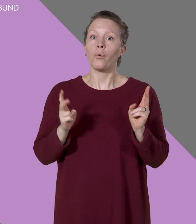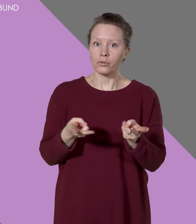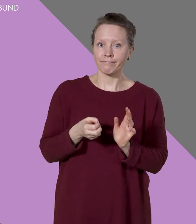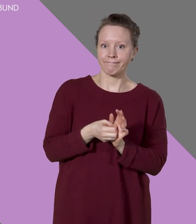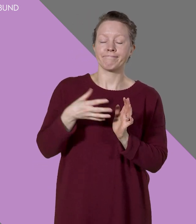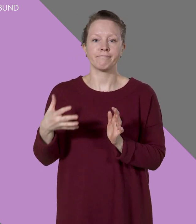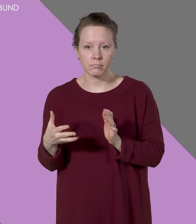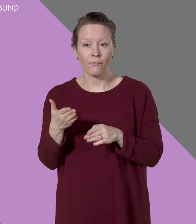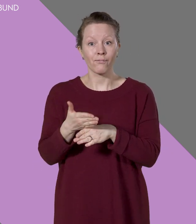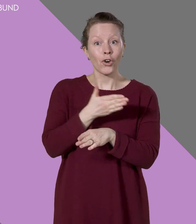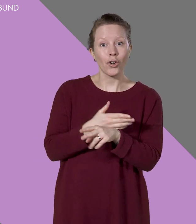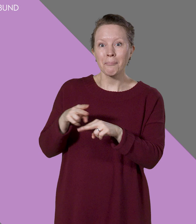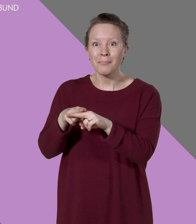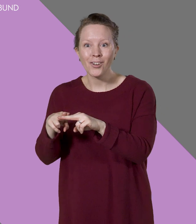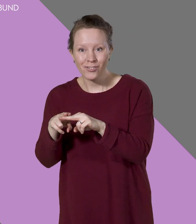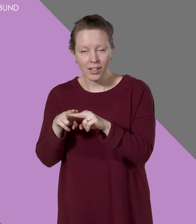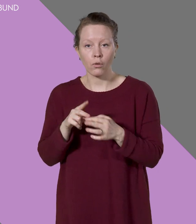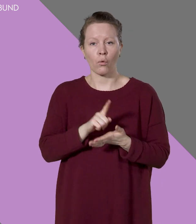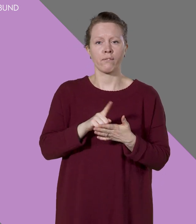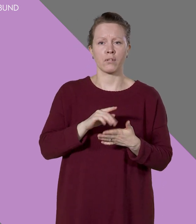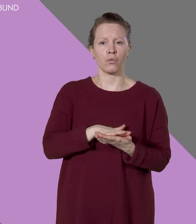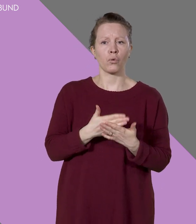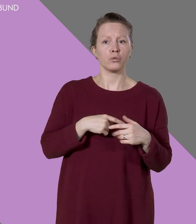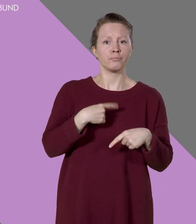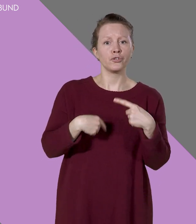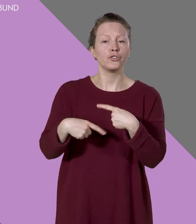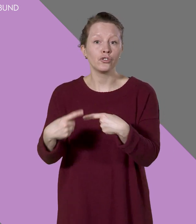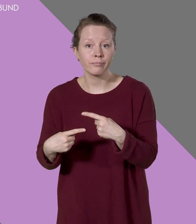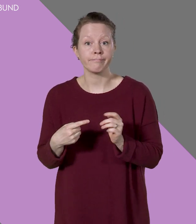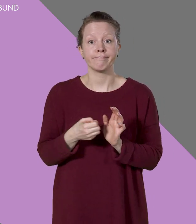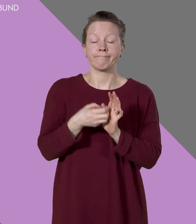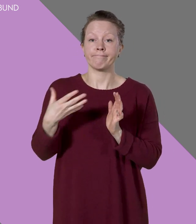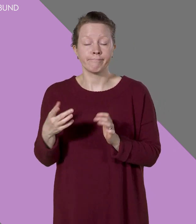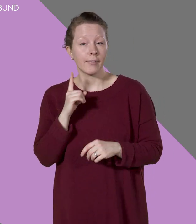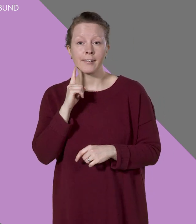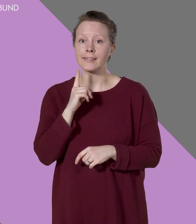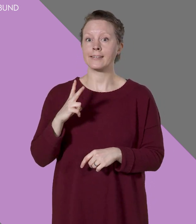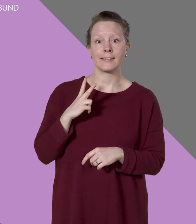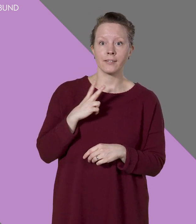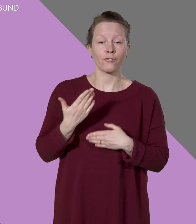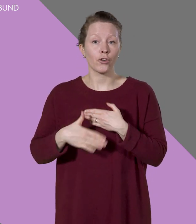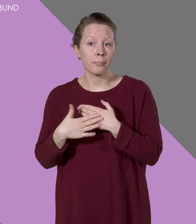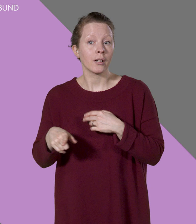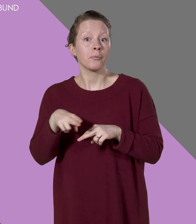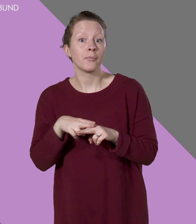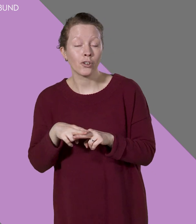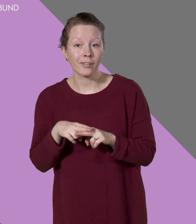Dessutom byts tolkarna flera gånger före det egentliga tolkningstillfället, - vilket gör att deras tid för att förbereda sig blir kort.